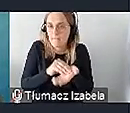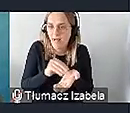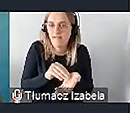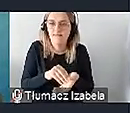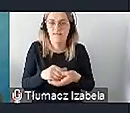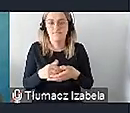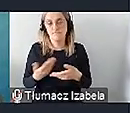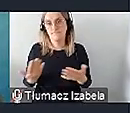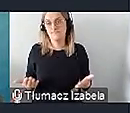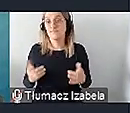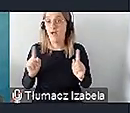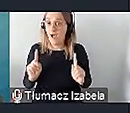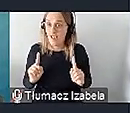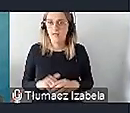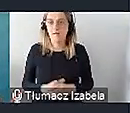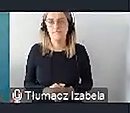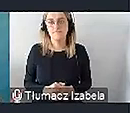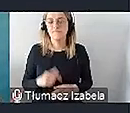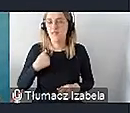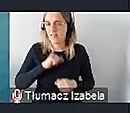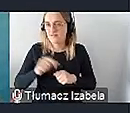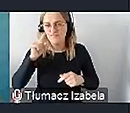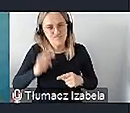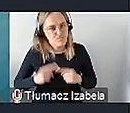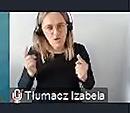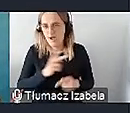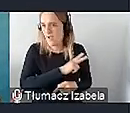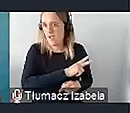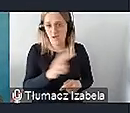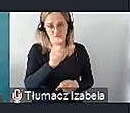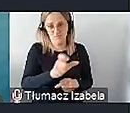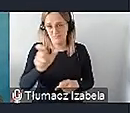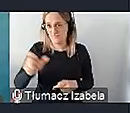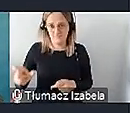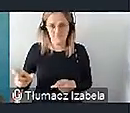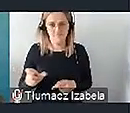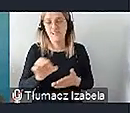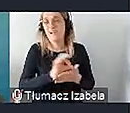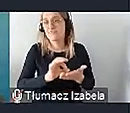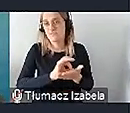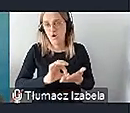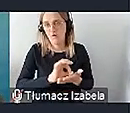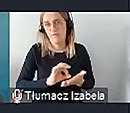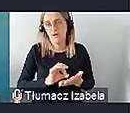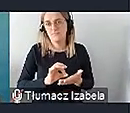Natomiast jestem przekonany, że każdy z nas tak naprawdę rysować na swoje potrzeby potrafi,